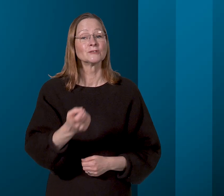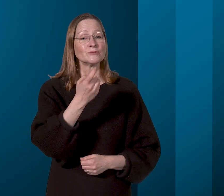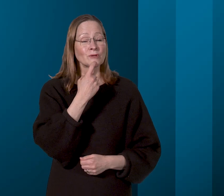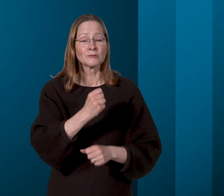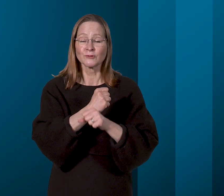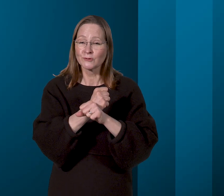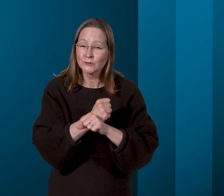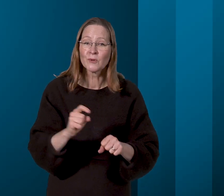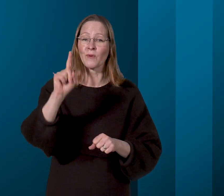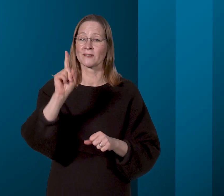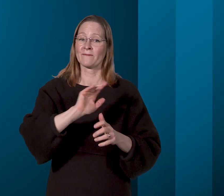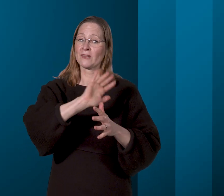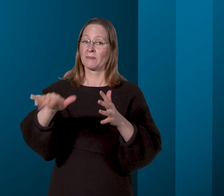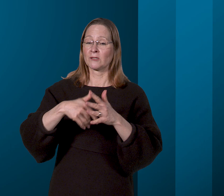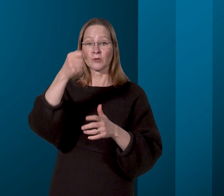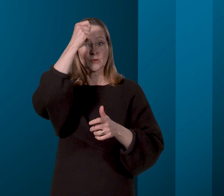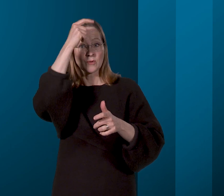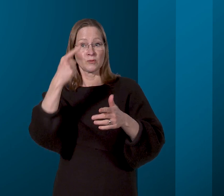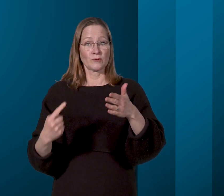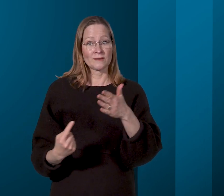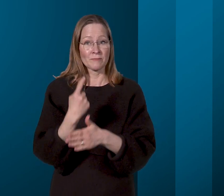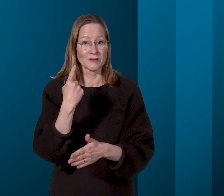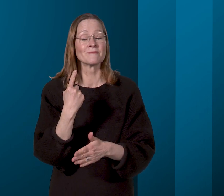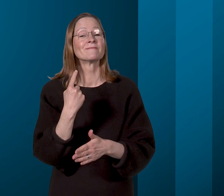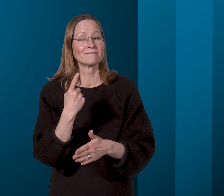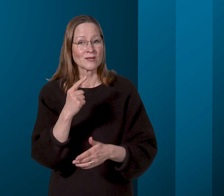Suomen suurinta viittomakielistä kulttuuritapahtumaa, -